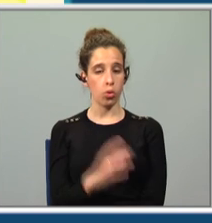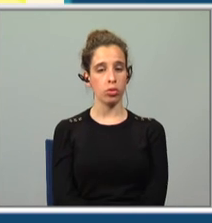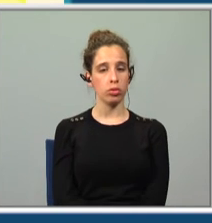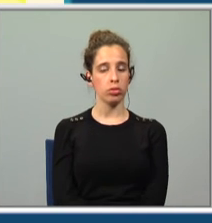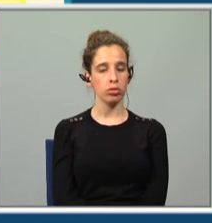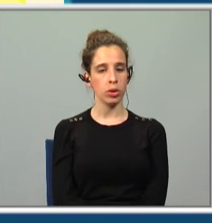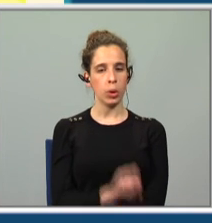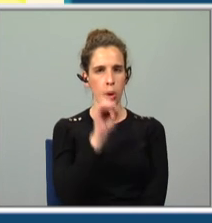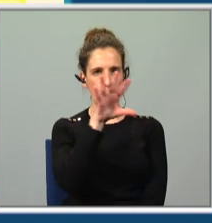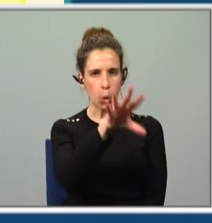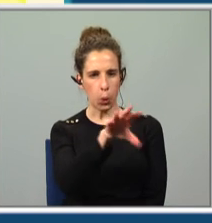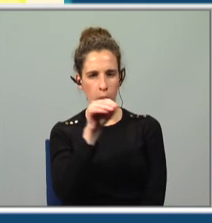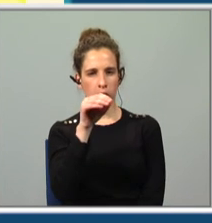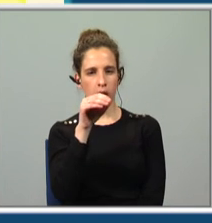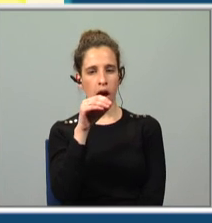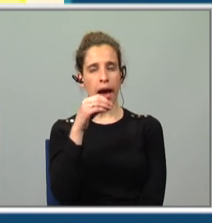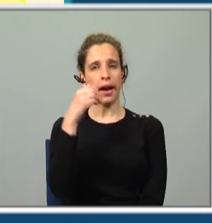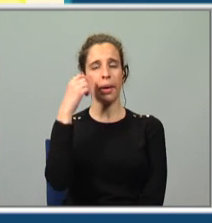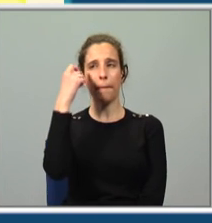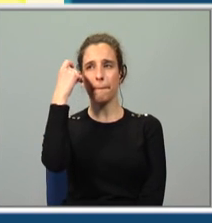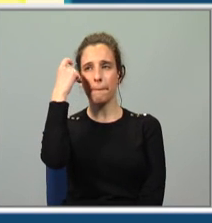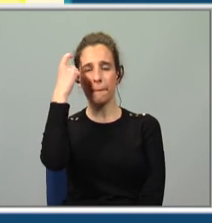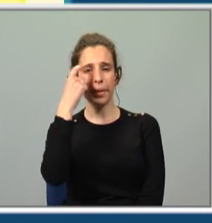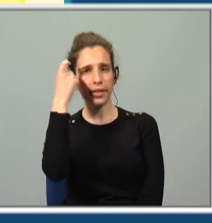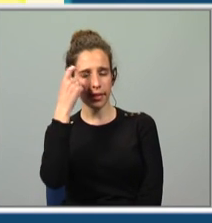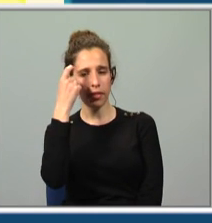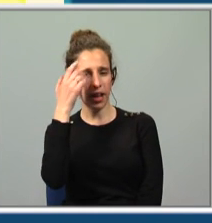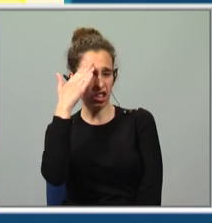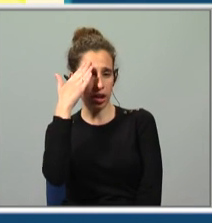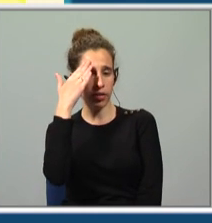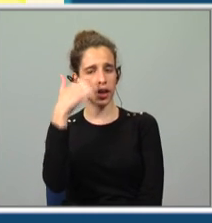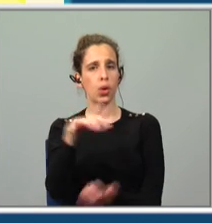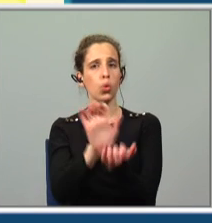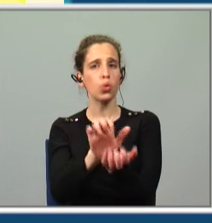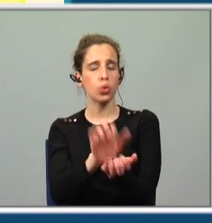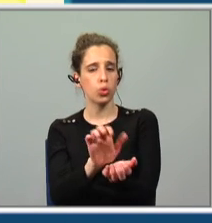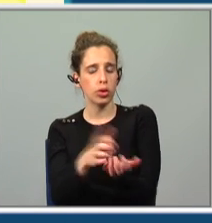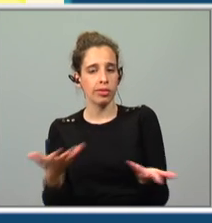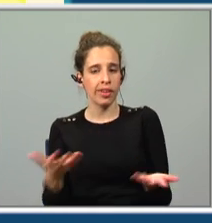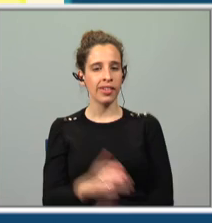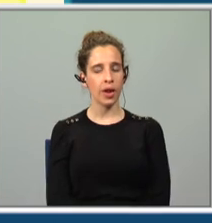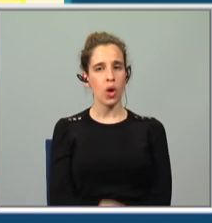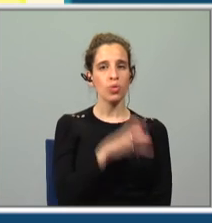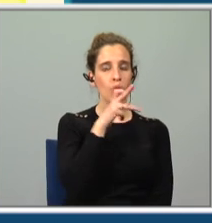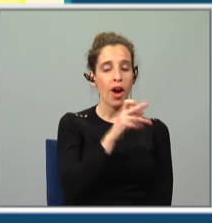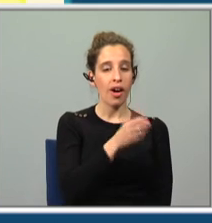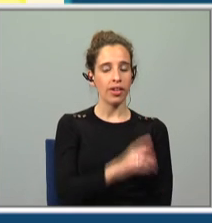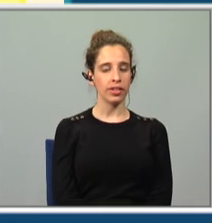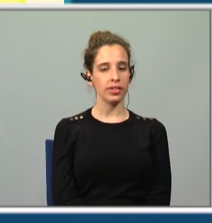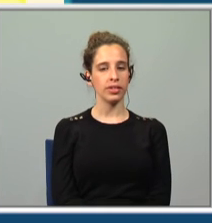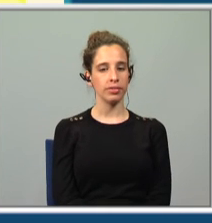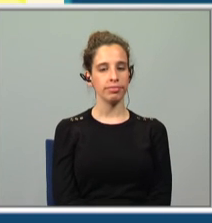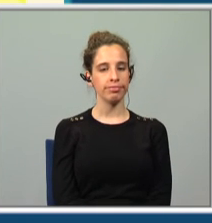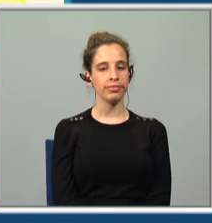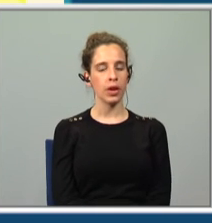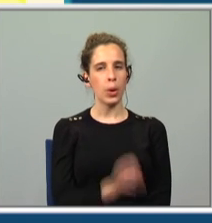um dragão que pensava ser um crocodilo hora e qual é a resposta era um dragão 一條認為自己是鱷魚的龍時間和答案是龍